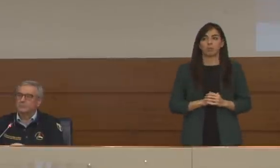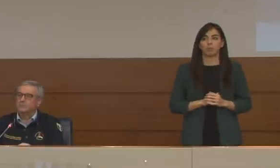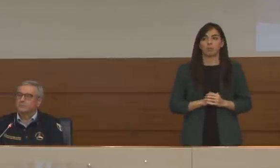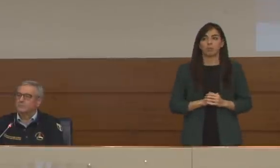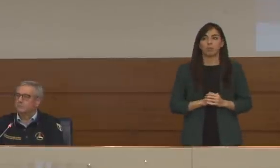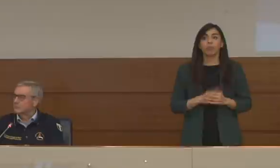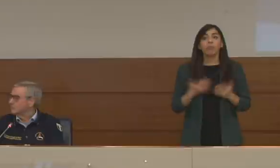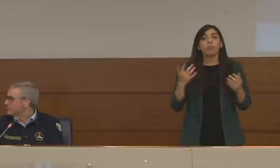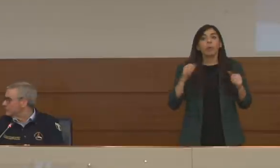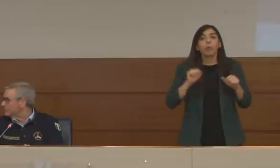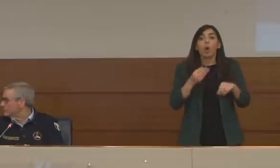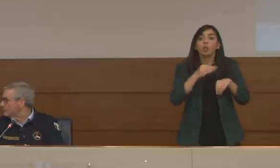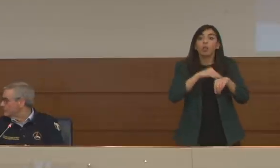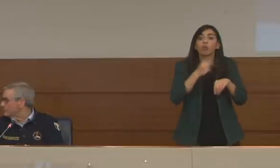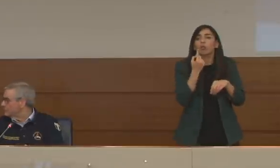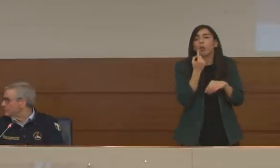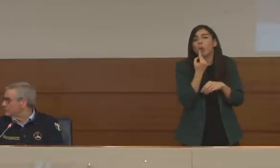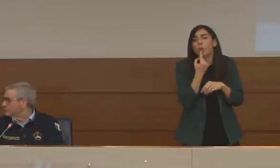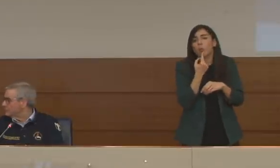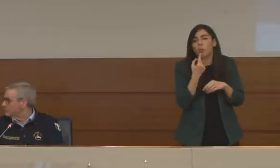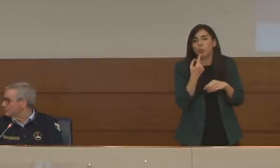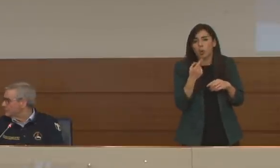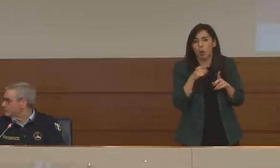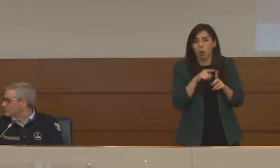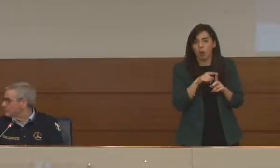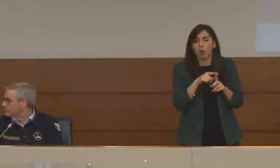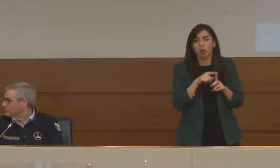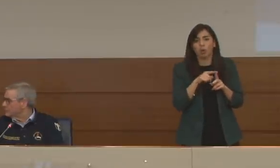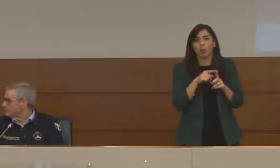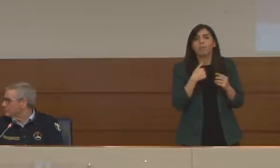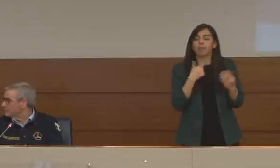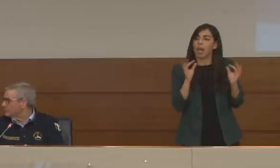Se posso aggiungere un commento a questo. Concordo con quanto detto